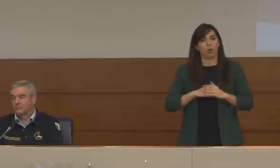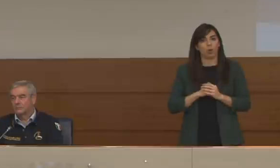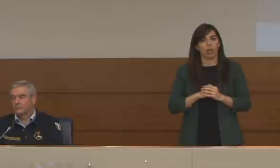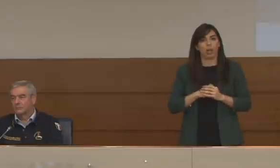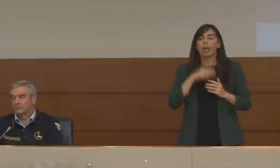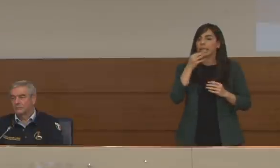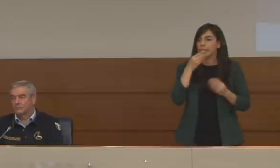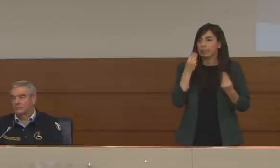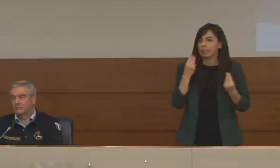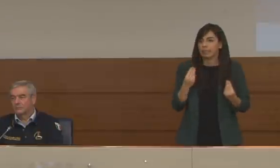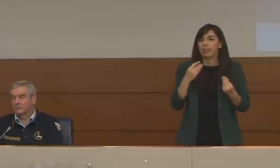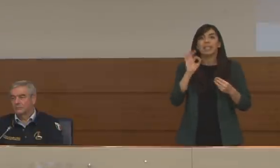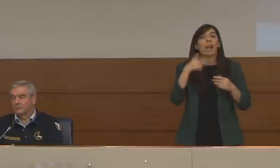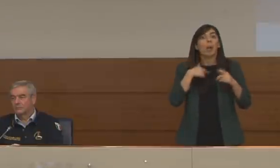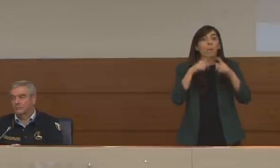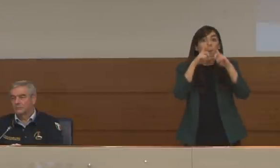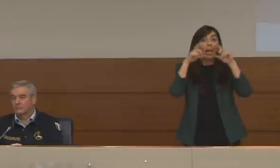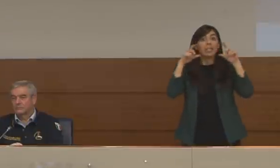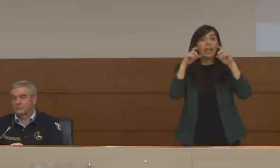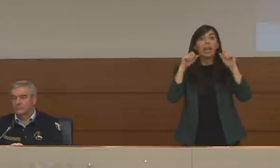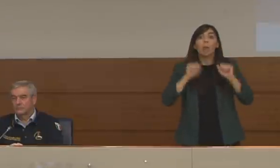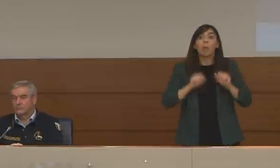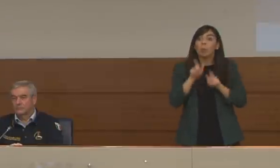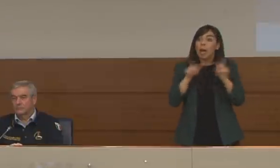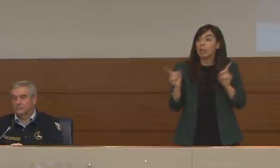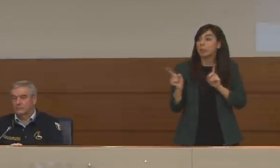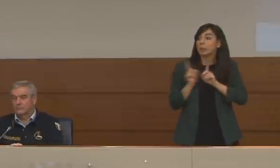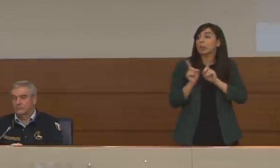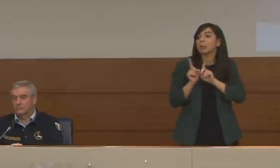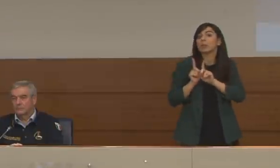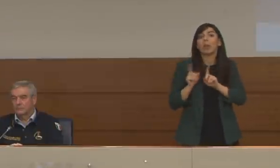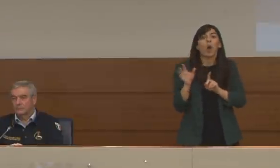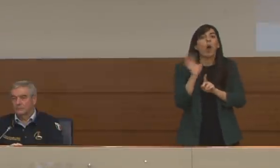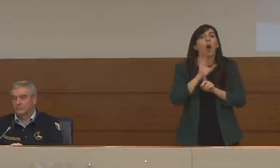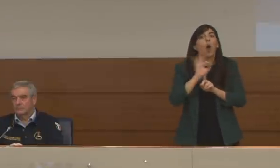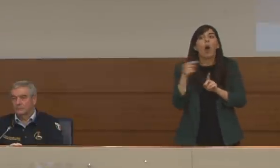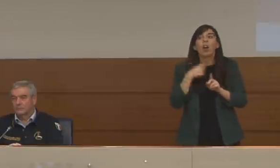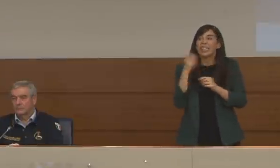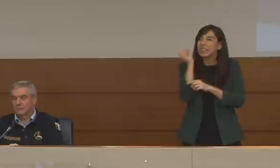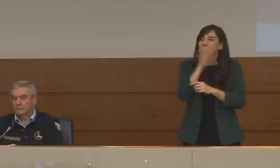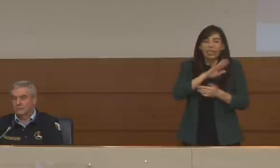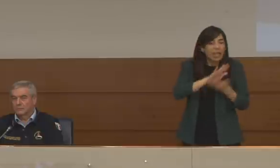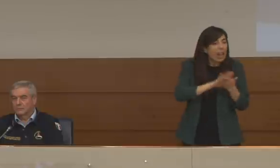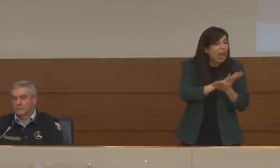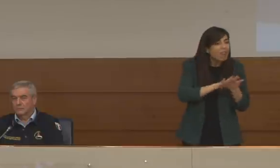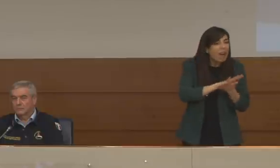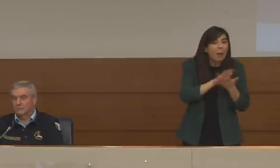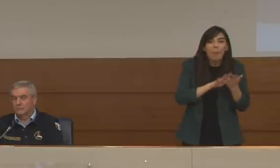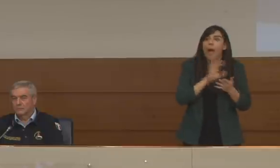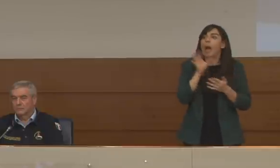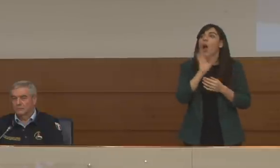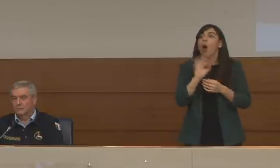mascherina posso stare attaccato alle persone o mi scordo di lavarmi le mani... Ci fa sentire troppo sicuri?